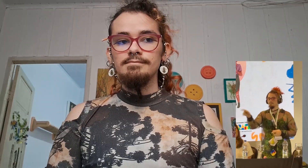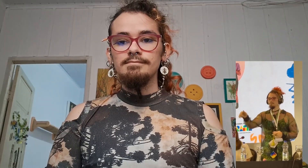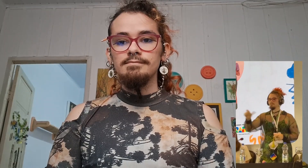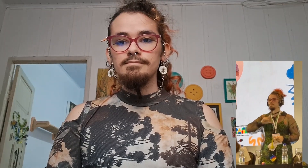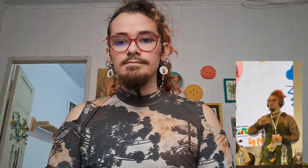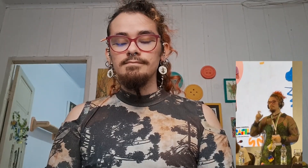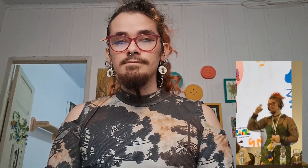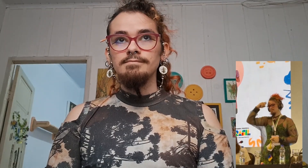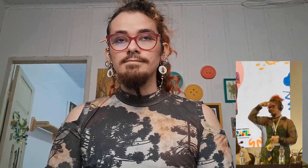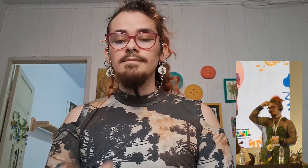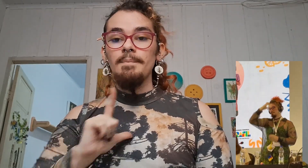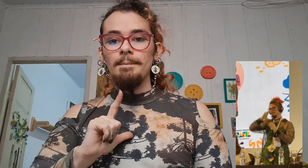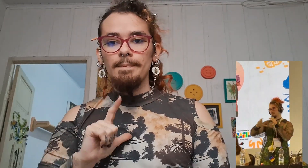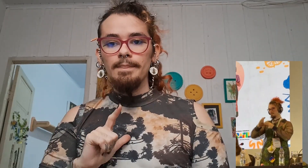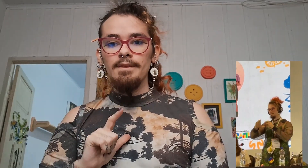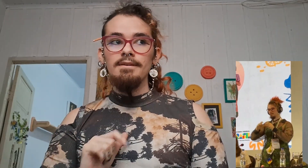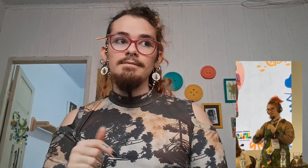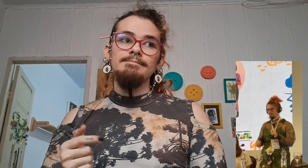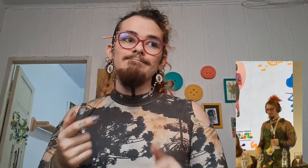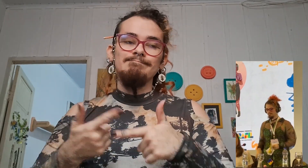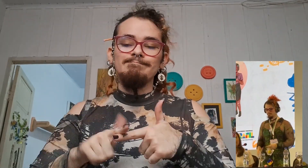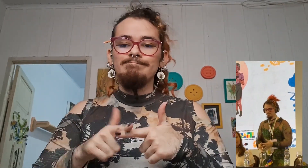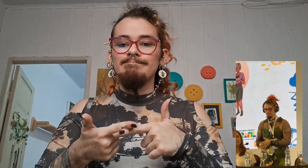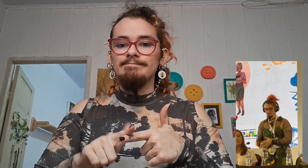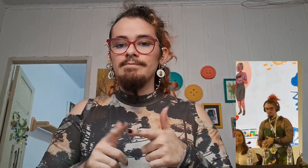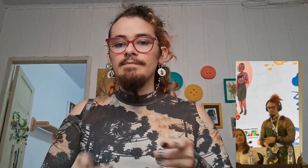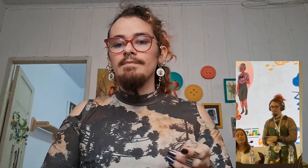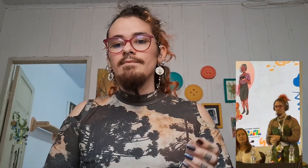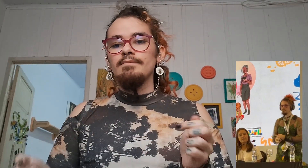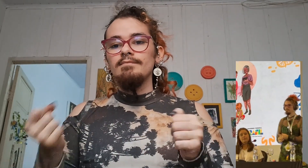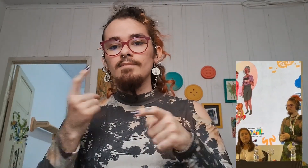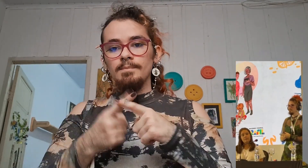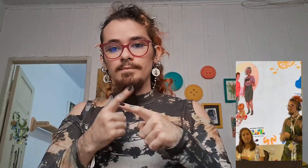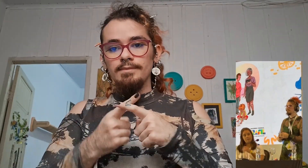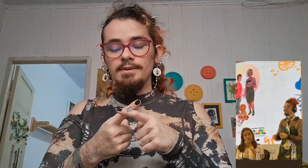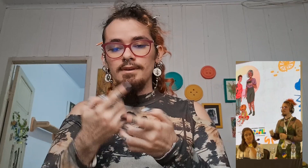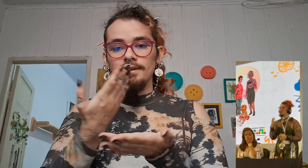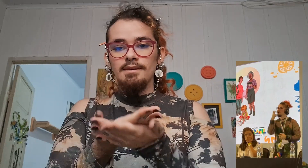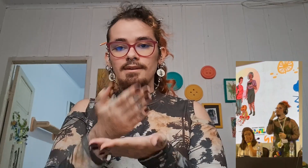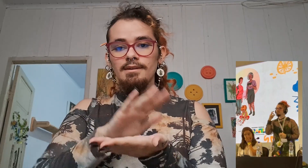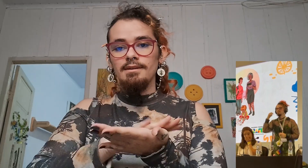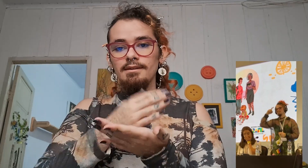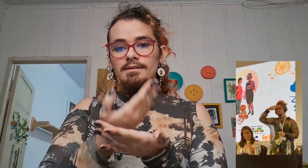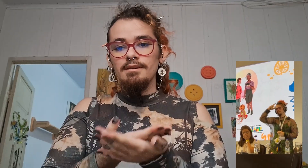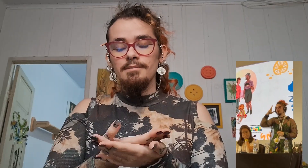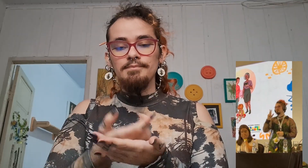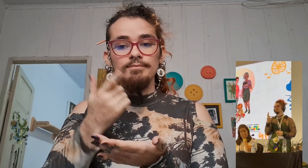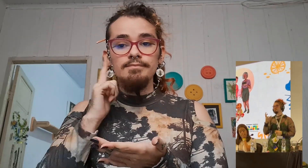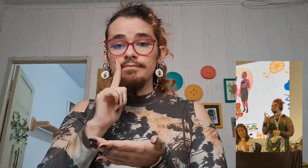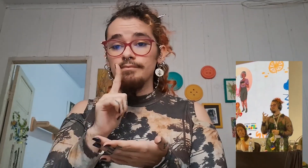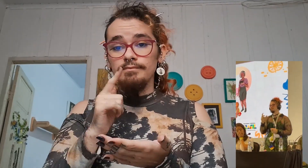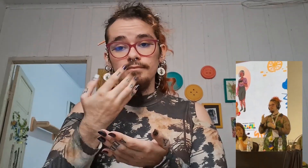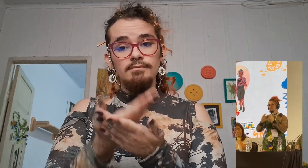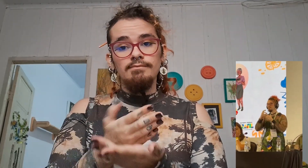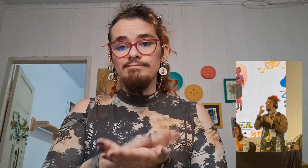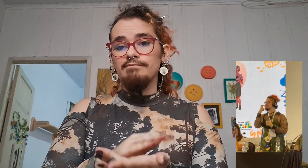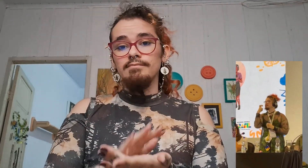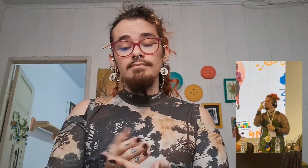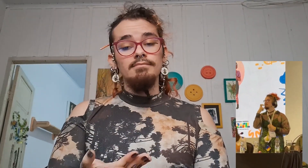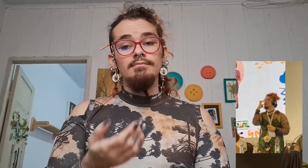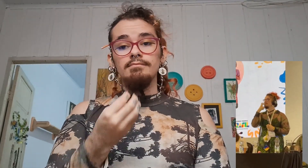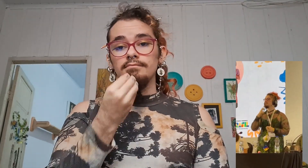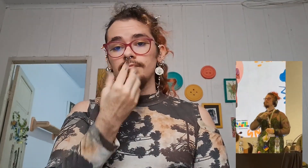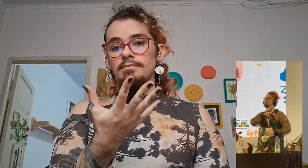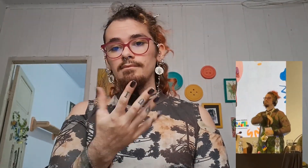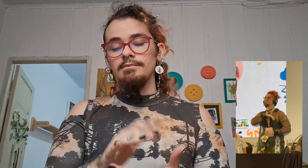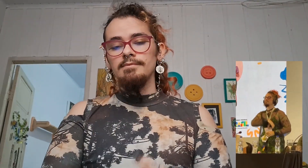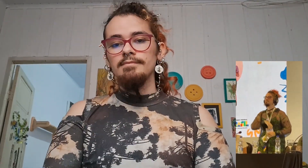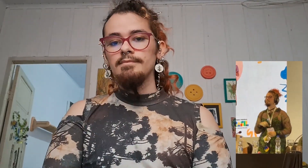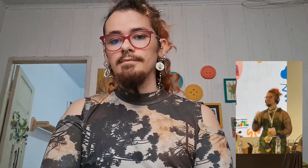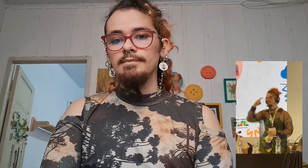que teve um problema porque a interprete não conseguiu me interpretar bem